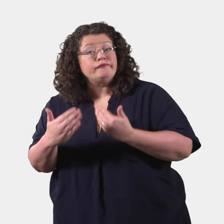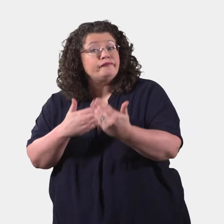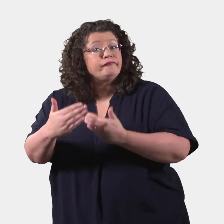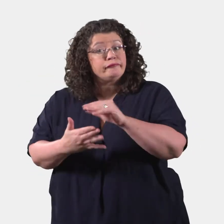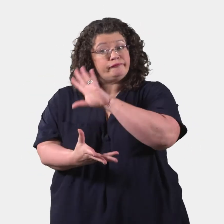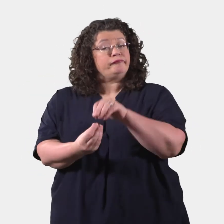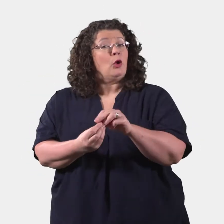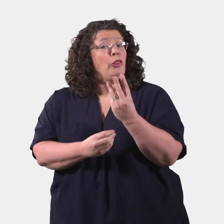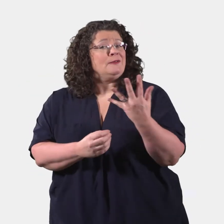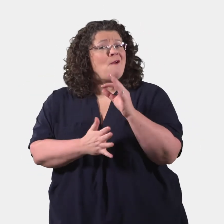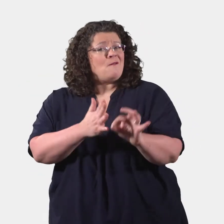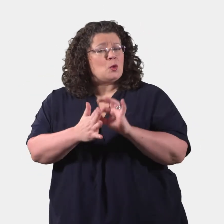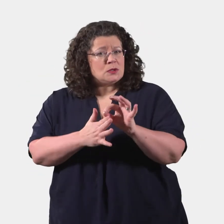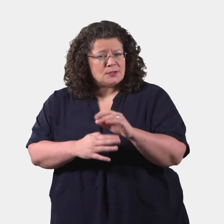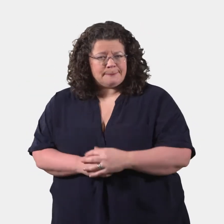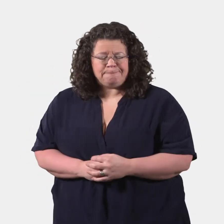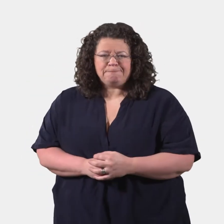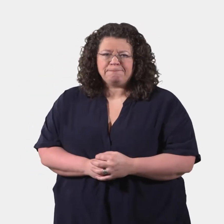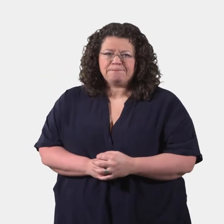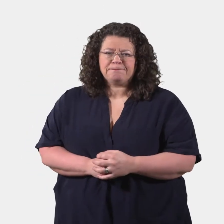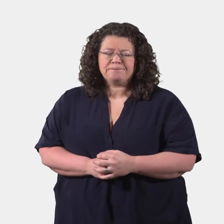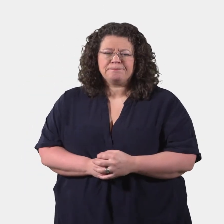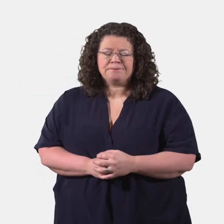Gall hyn fod yn unrhyw amser o’r dydd neu’r nos.